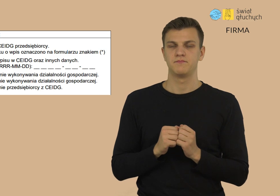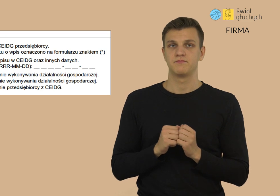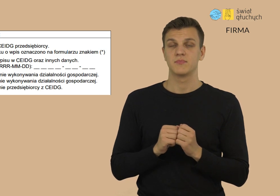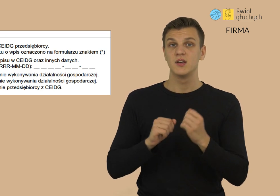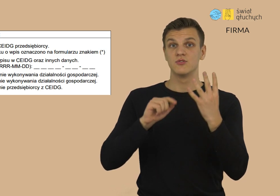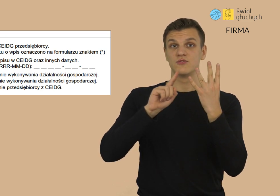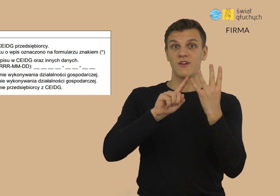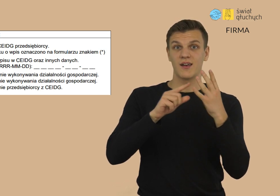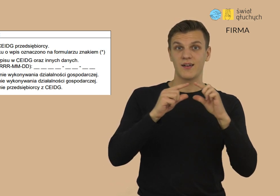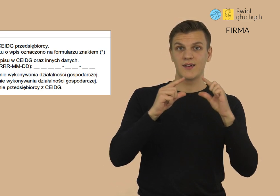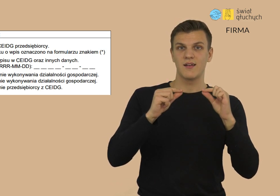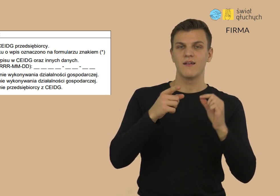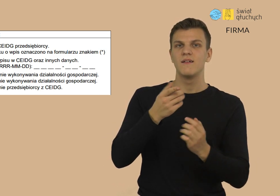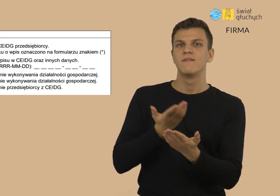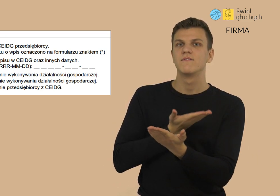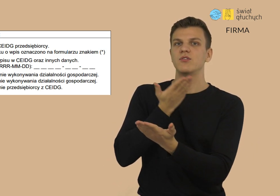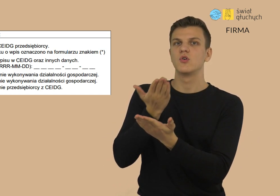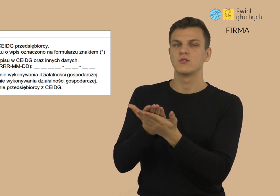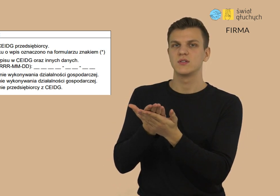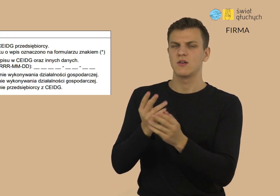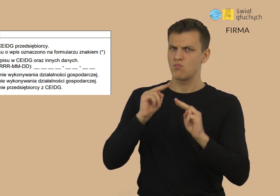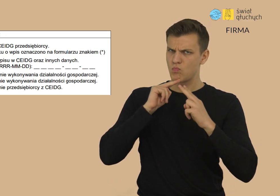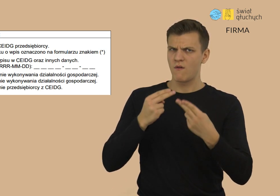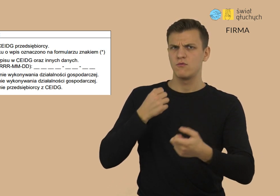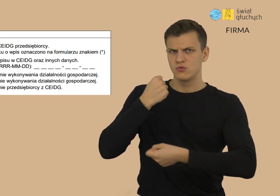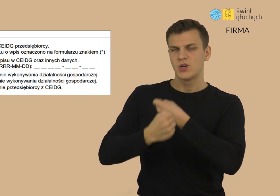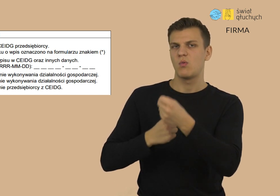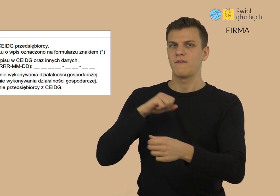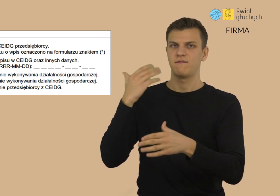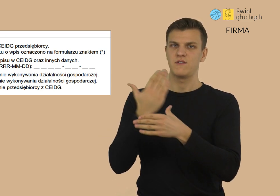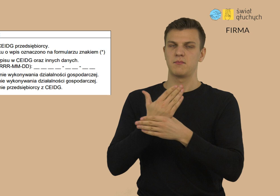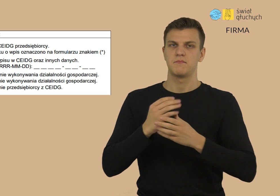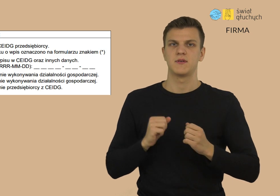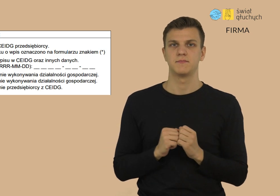Czwarta – złożenie wniosku o wpis do informacji o wznowieniu działalności gospodarczej.